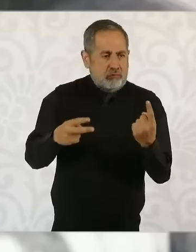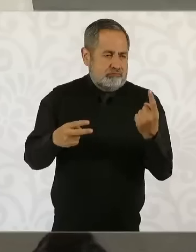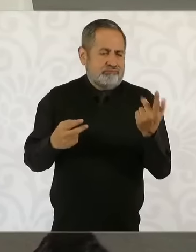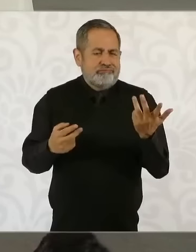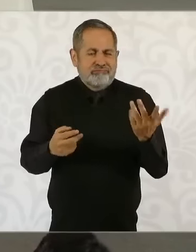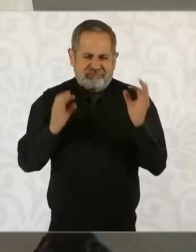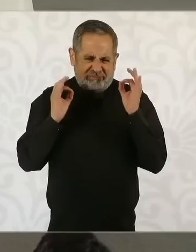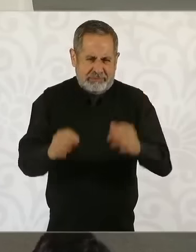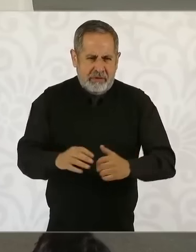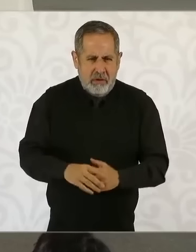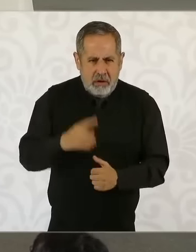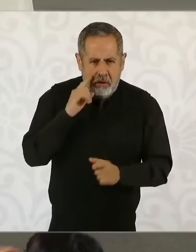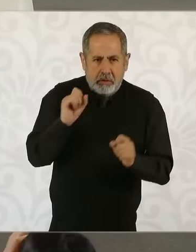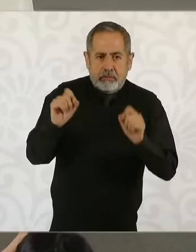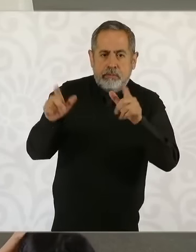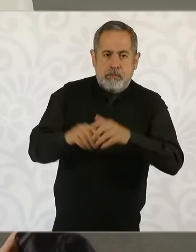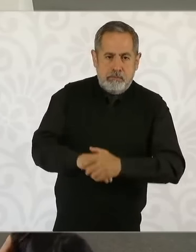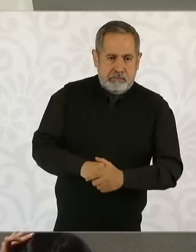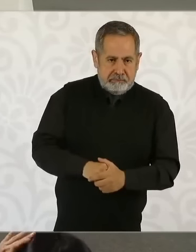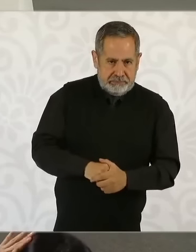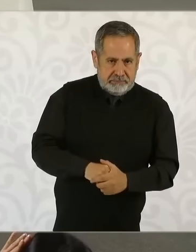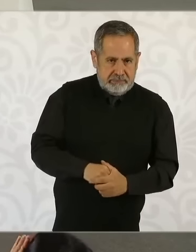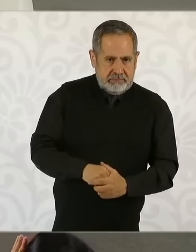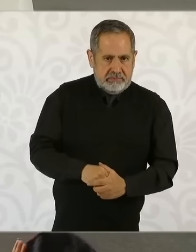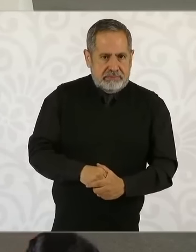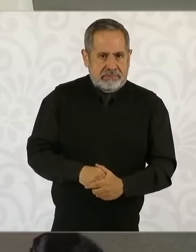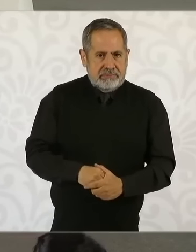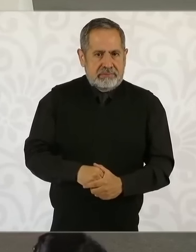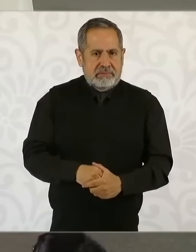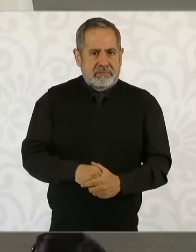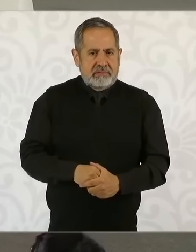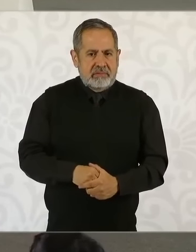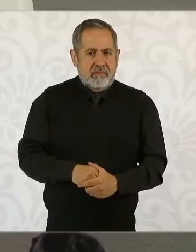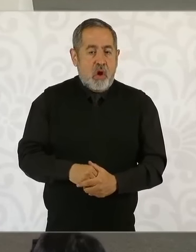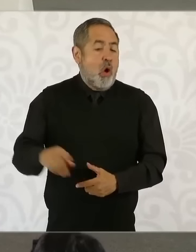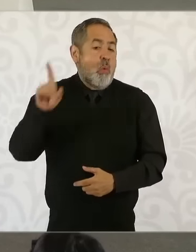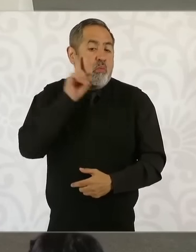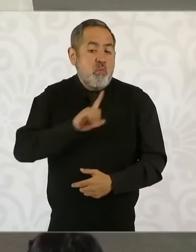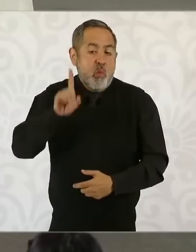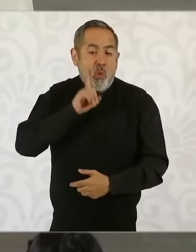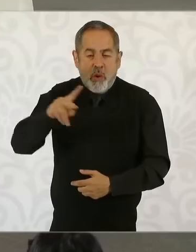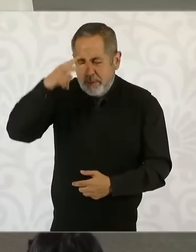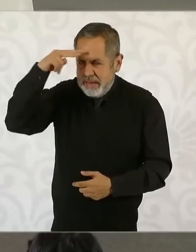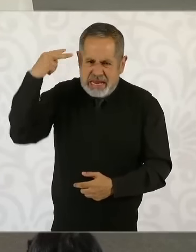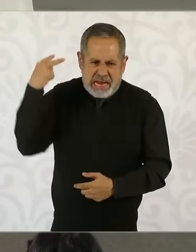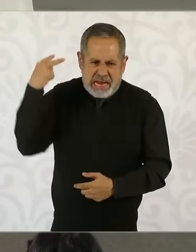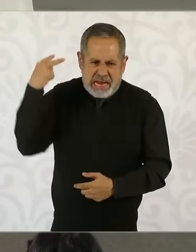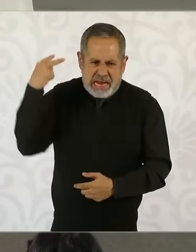siguiente gráfica por favor la siguiente y luego las mexicanas desde luego que es uno de los